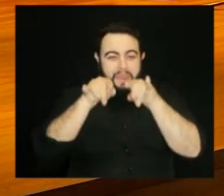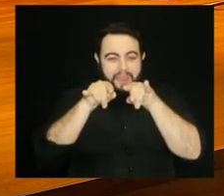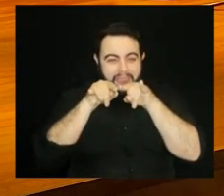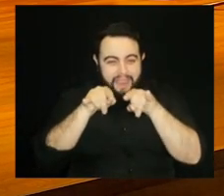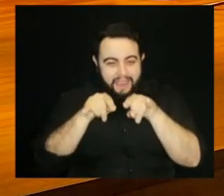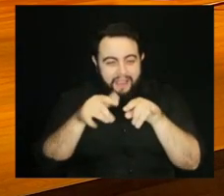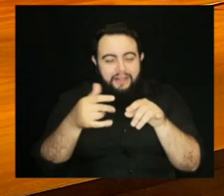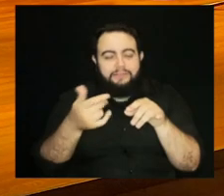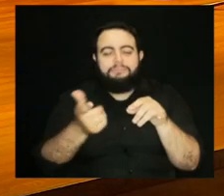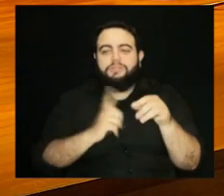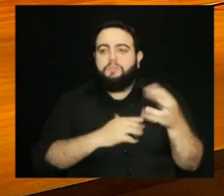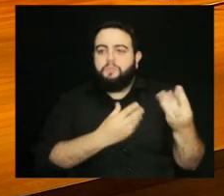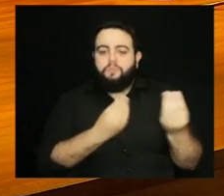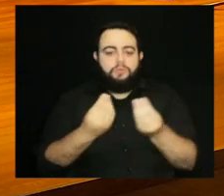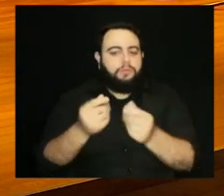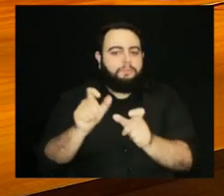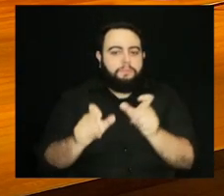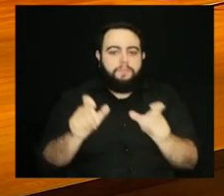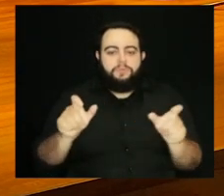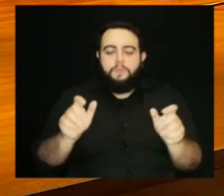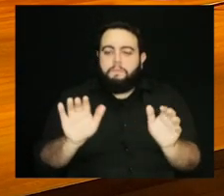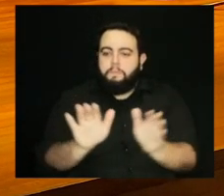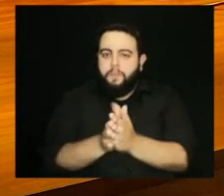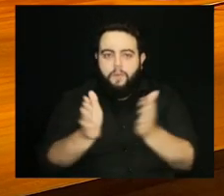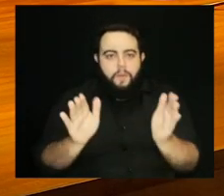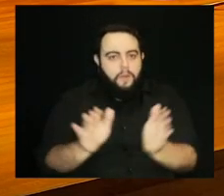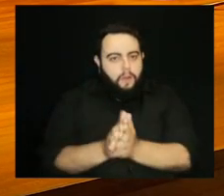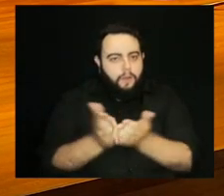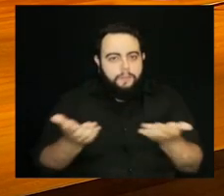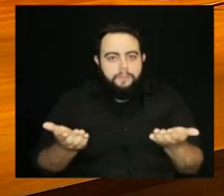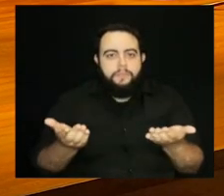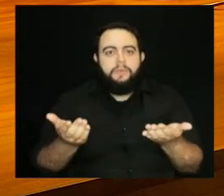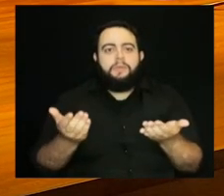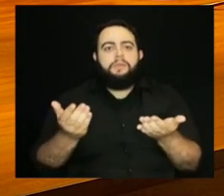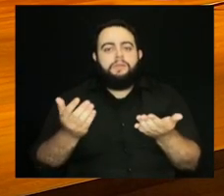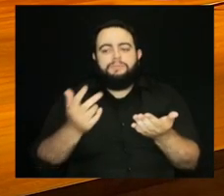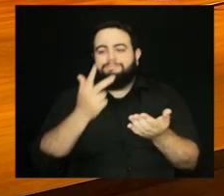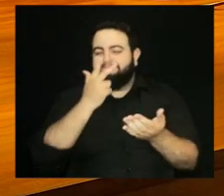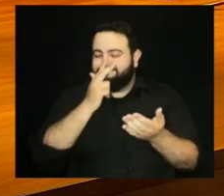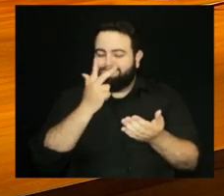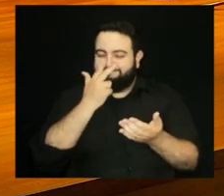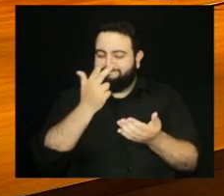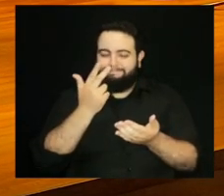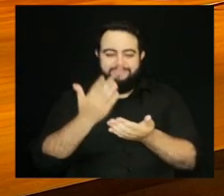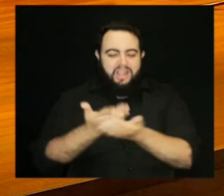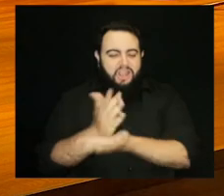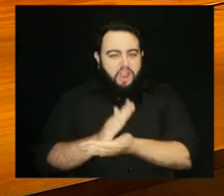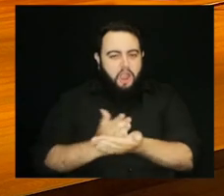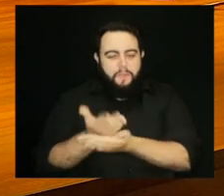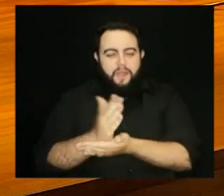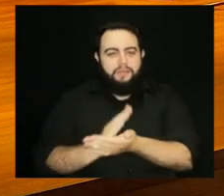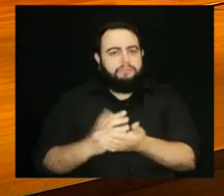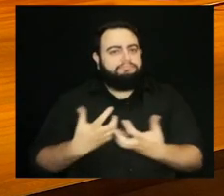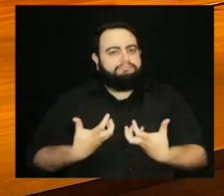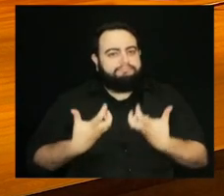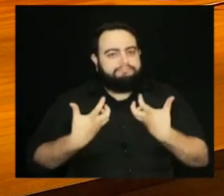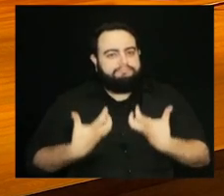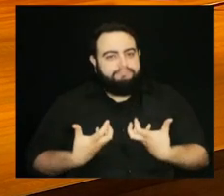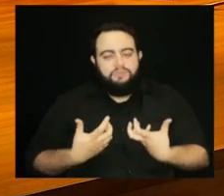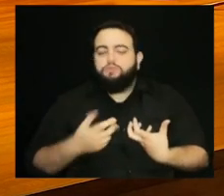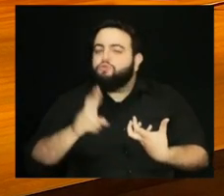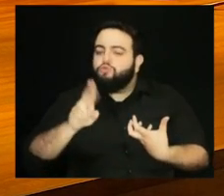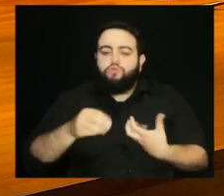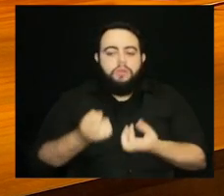bando de gente pobre que tava lá enchendo o saco. Ele nunca deu apoio nenhum, nunca se interessou